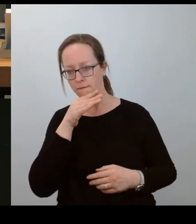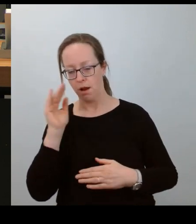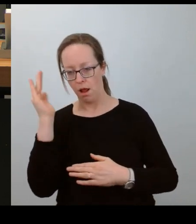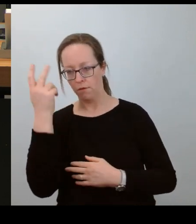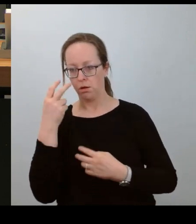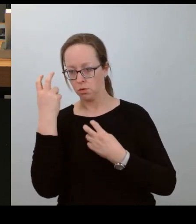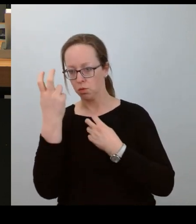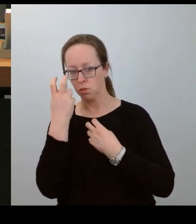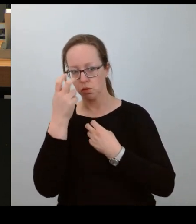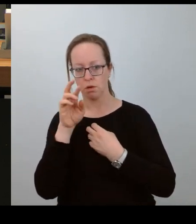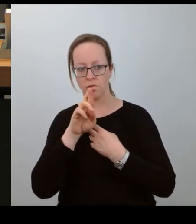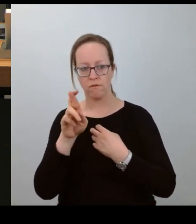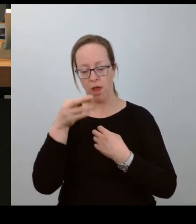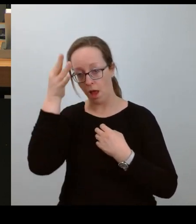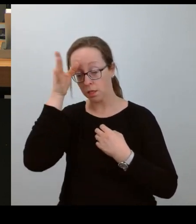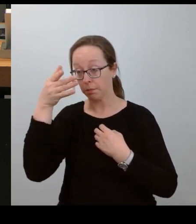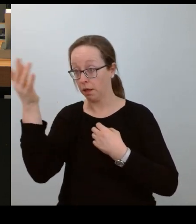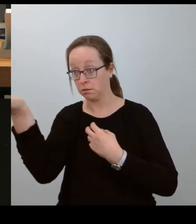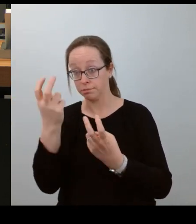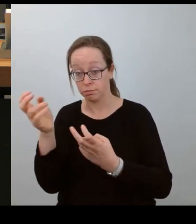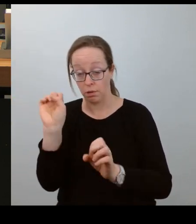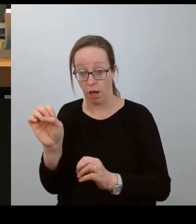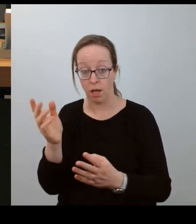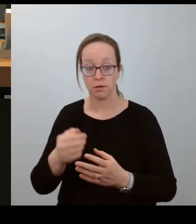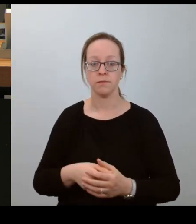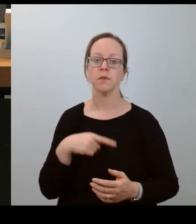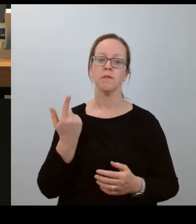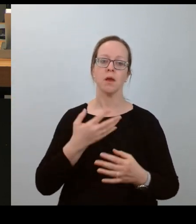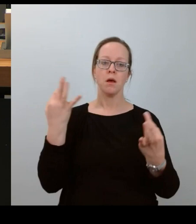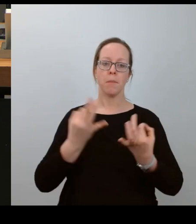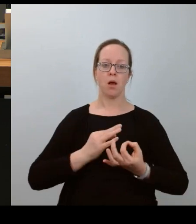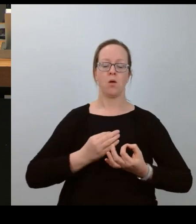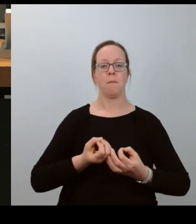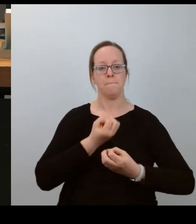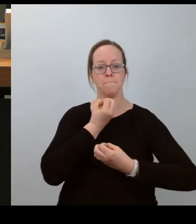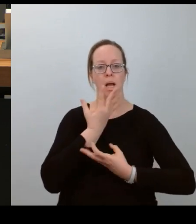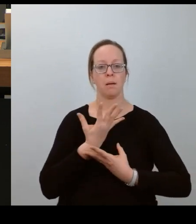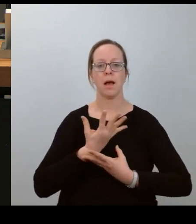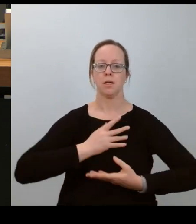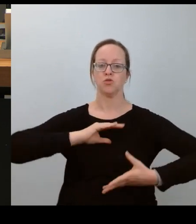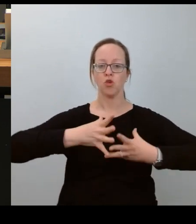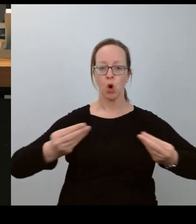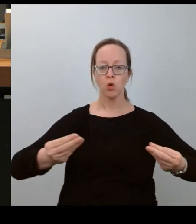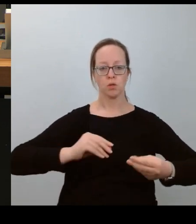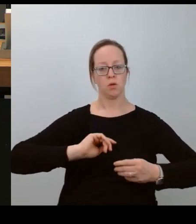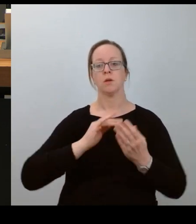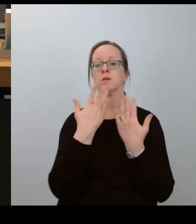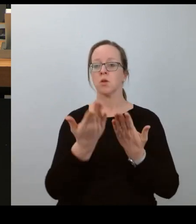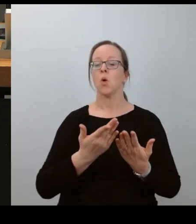Zum Thema Gesetz: Das können wir alles machen. Ehrlicherweise nicht auf dem Weg den die AfD hier vorschlägt,